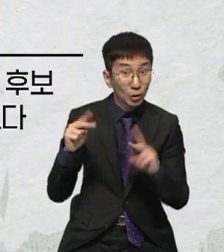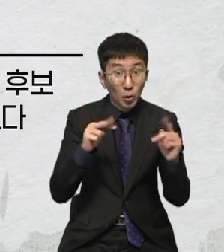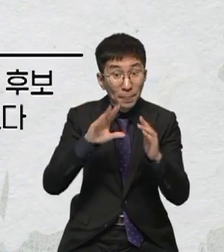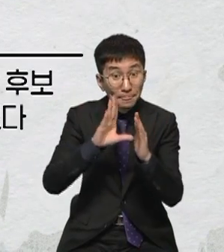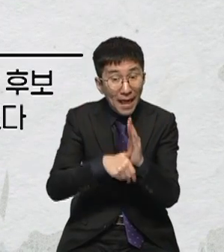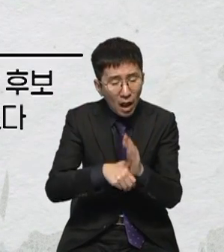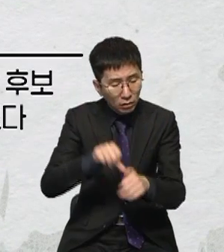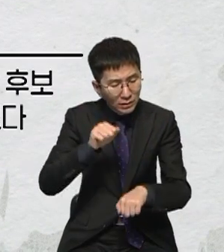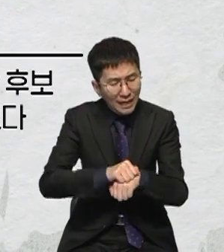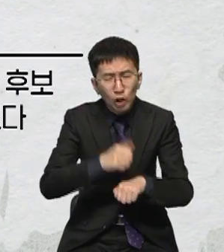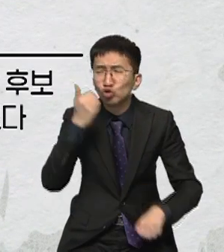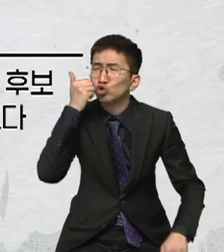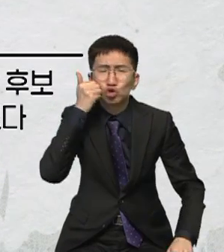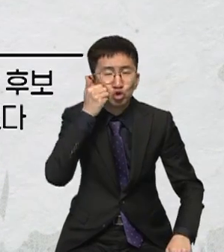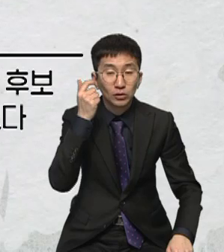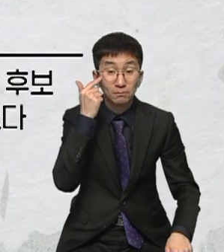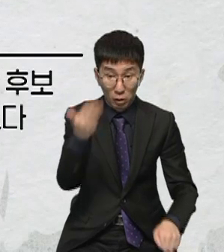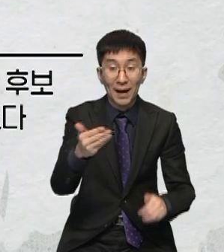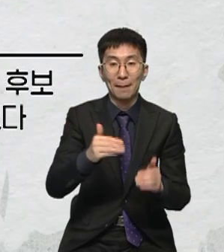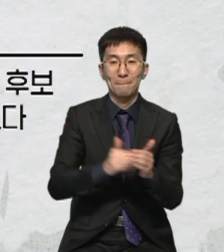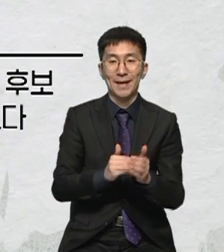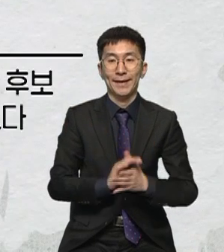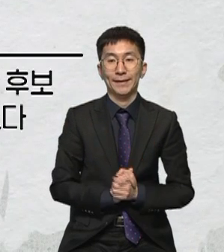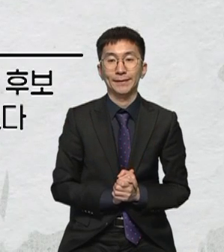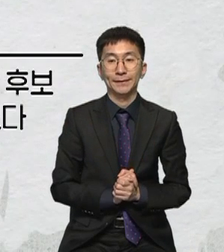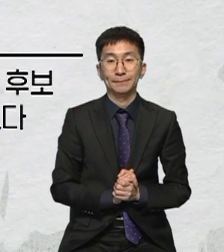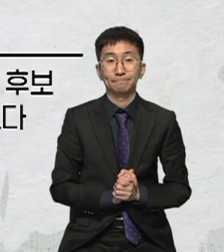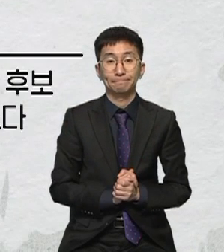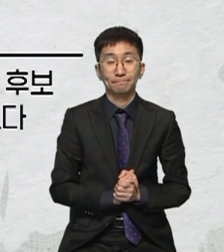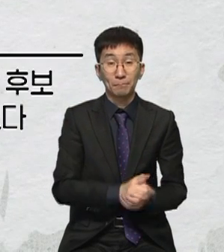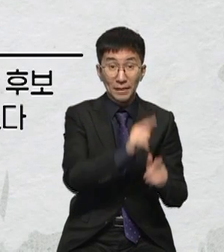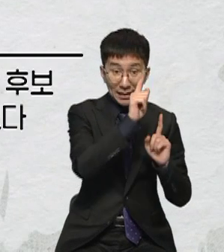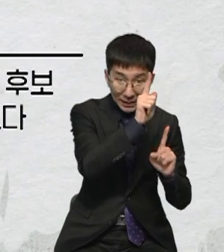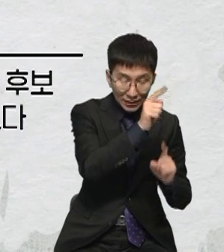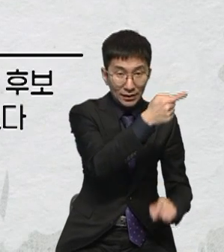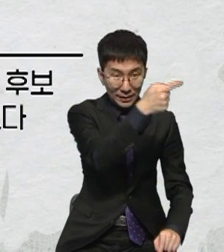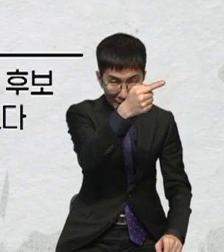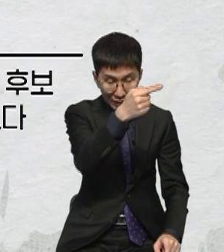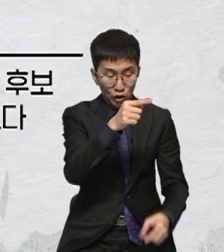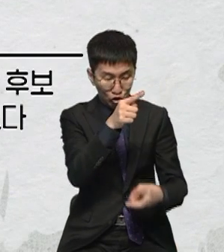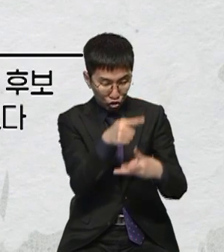잘했다고 생각하는지도 물었는데 이재명, 윤석열, 안철수, 심상정 후보